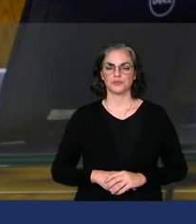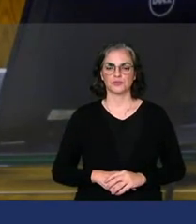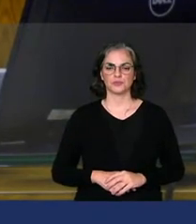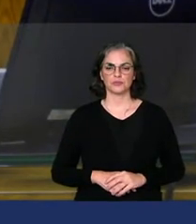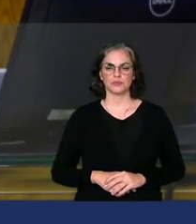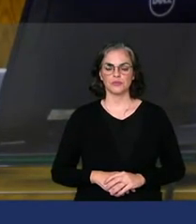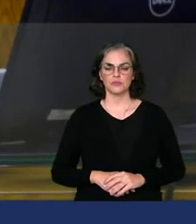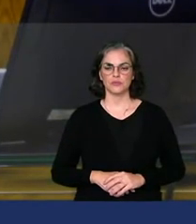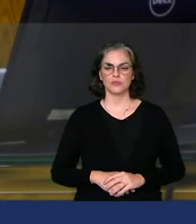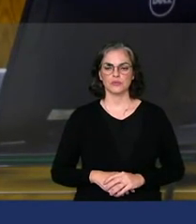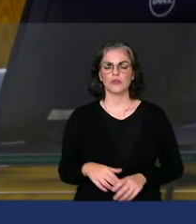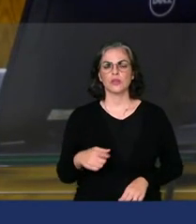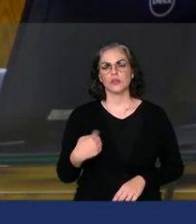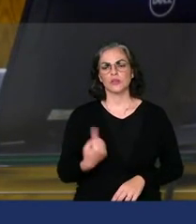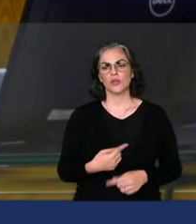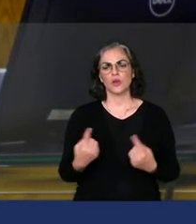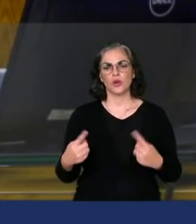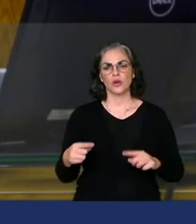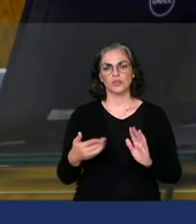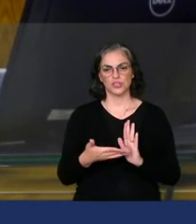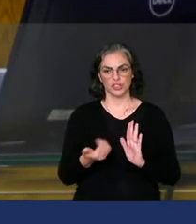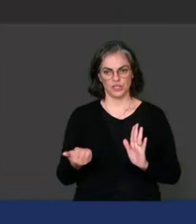DEPUTADO IGOR. -- [DEPUTADO]: PRESIDENTE, PODEMOS É CONTRÁRIO É RETIRADA DE